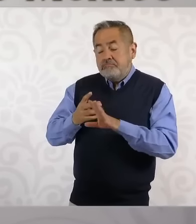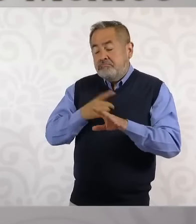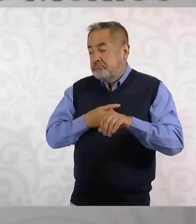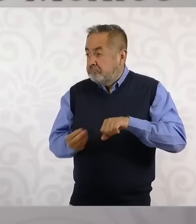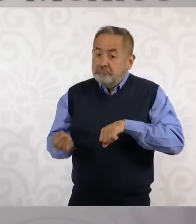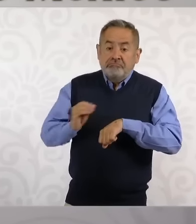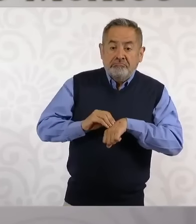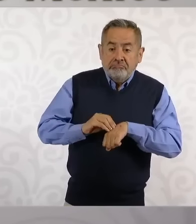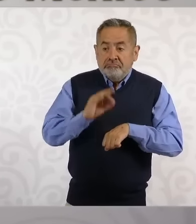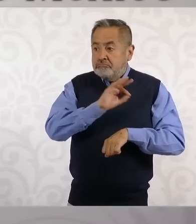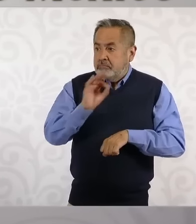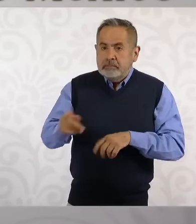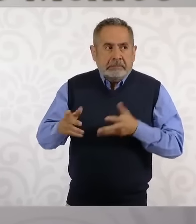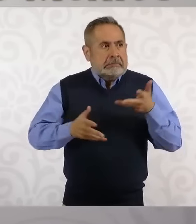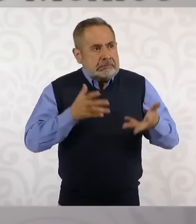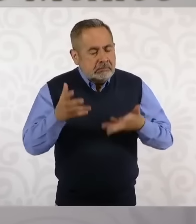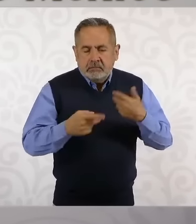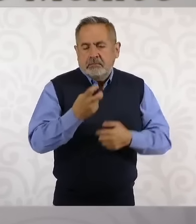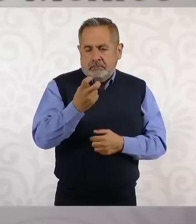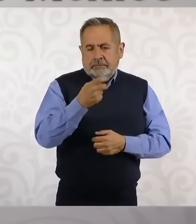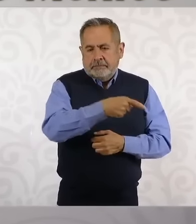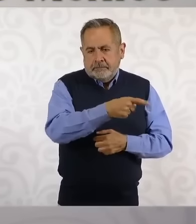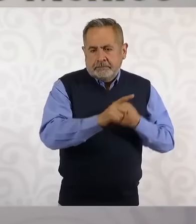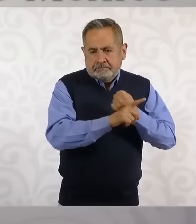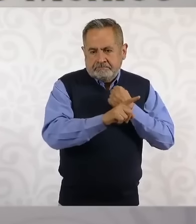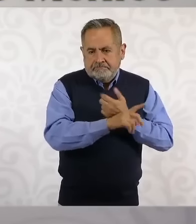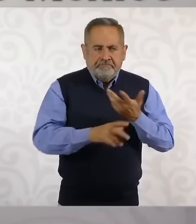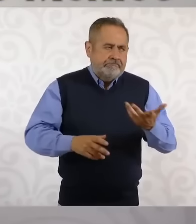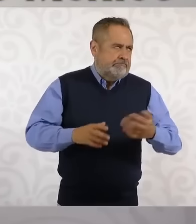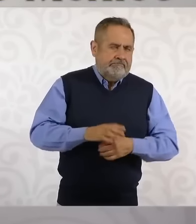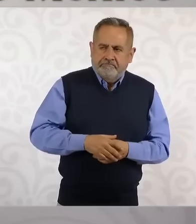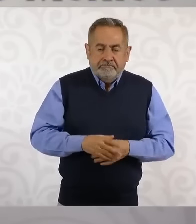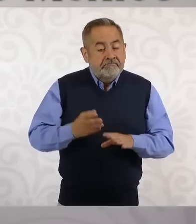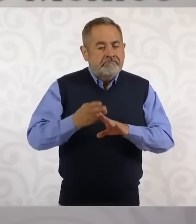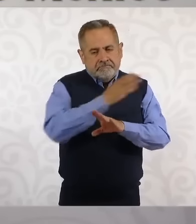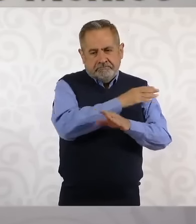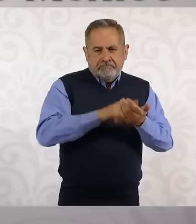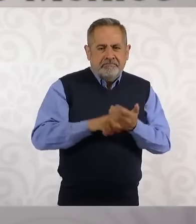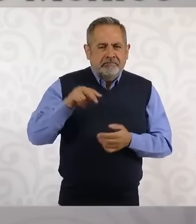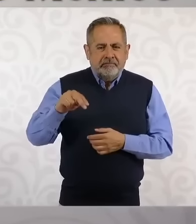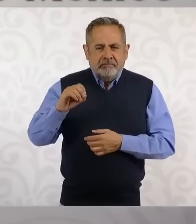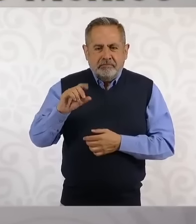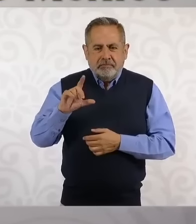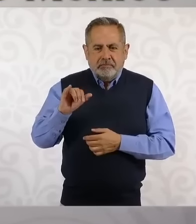Bueno, así pasó con la financiera del pasado, del pasado neoliberal se quedaron deudas pues